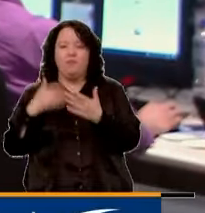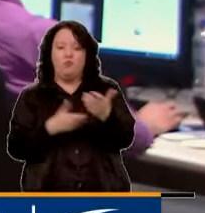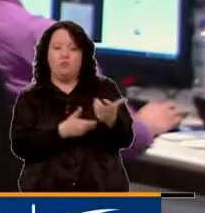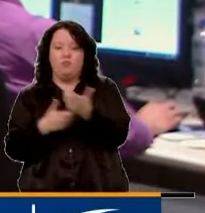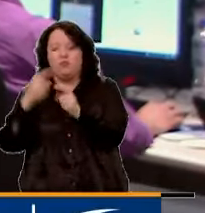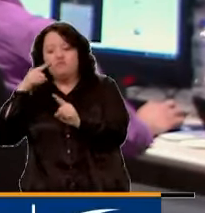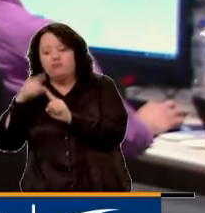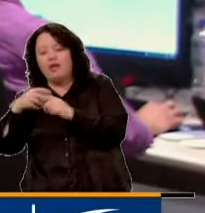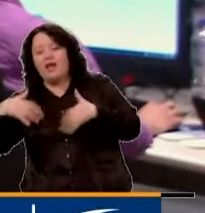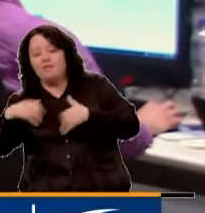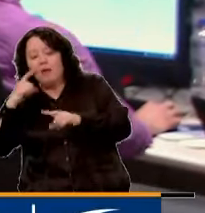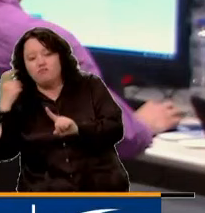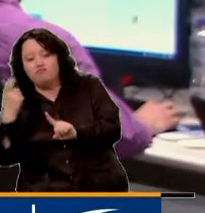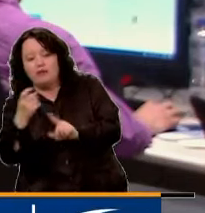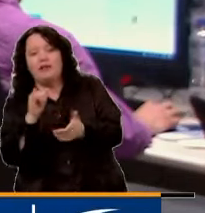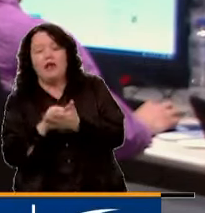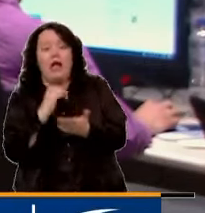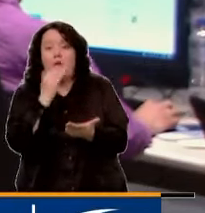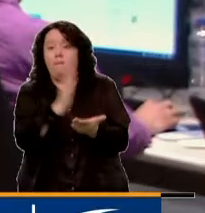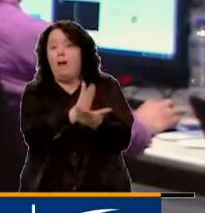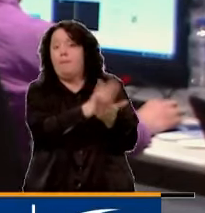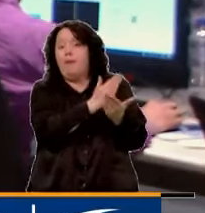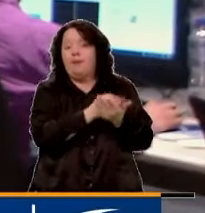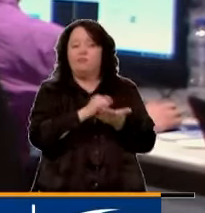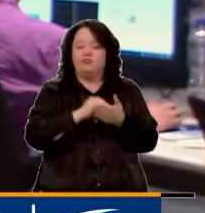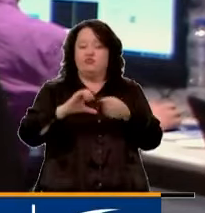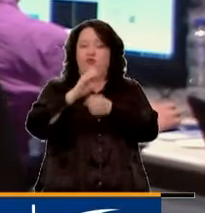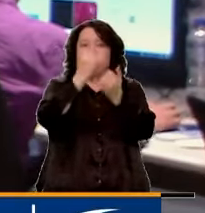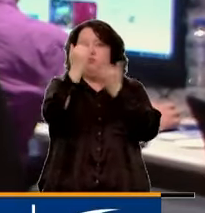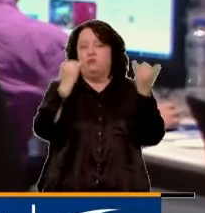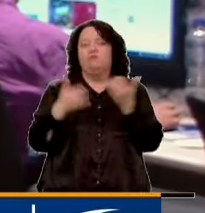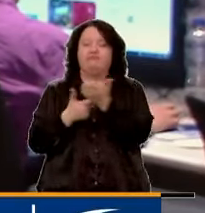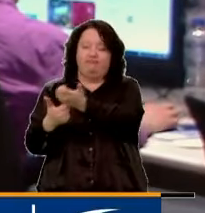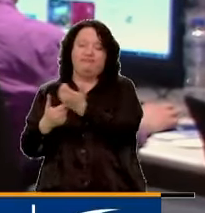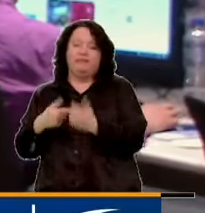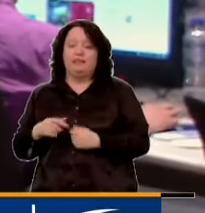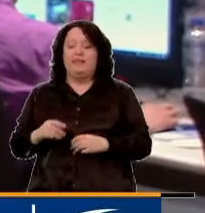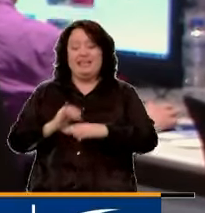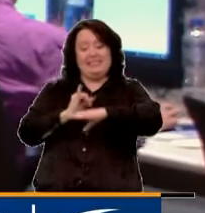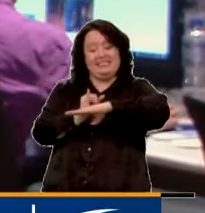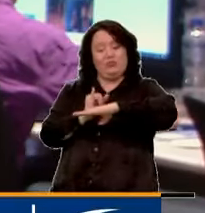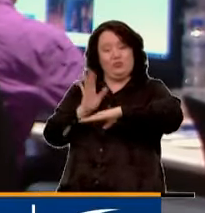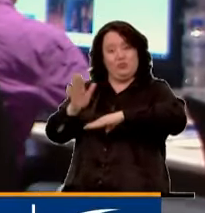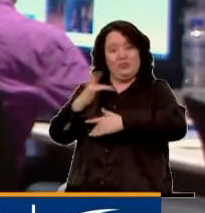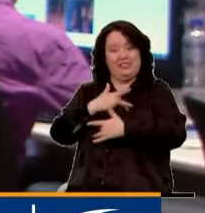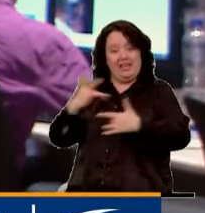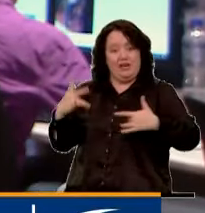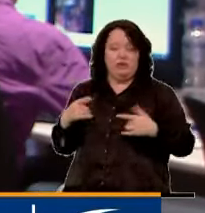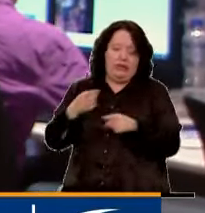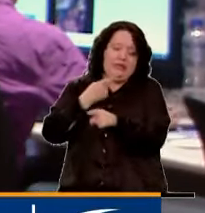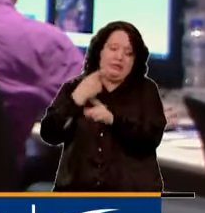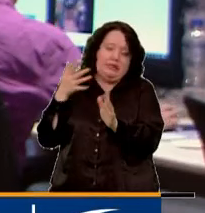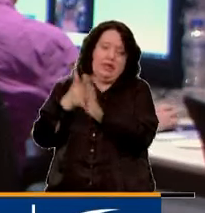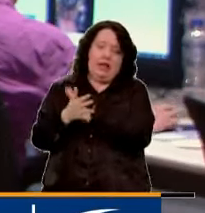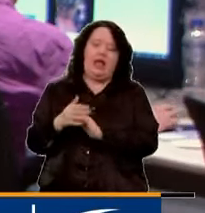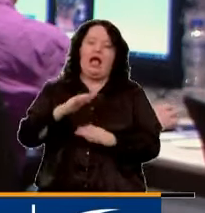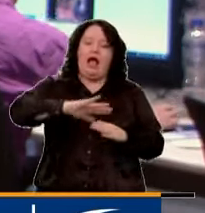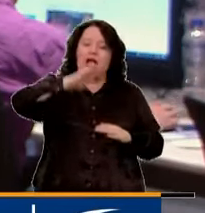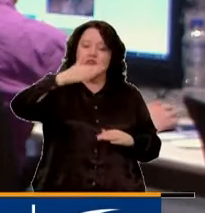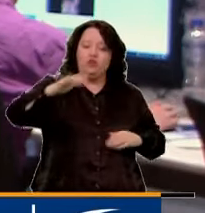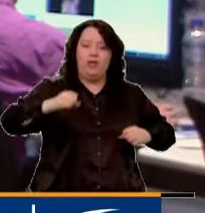pólvora puede ser un día pero